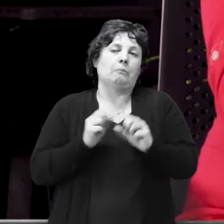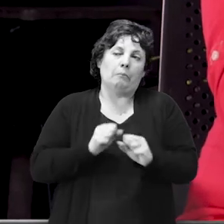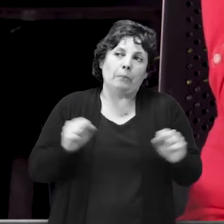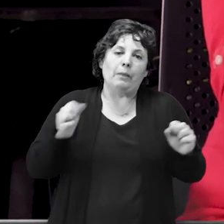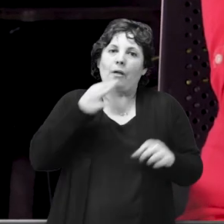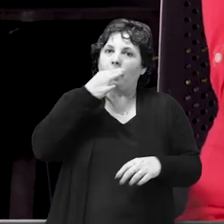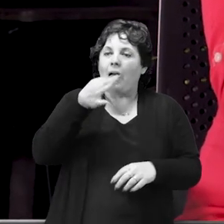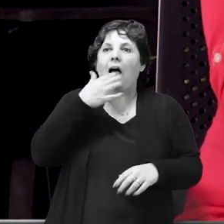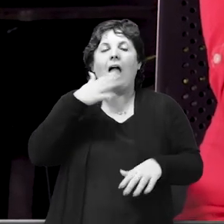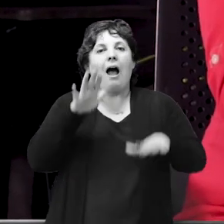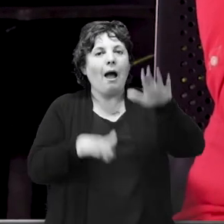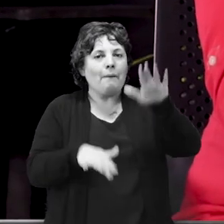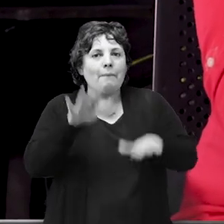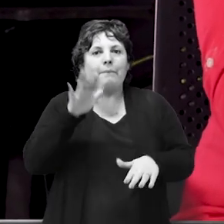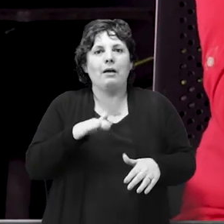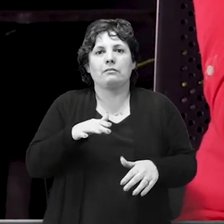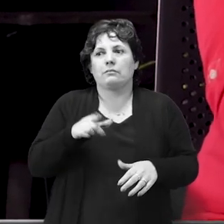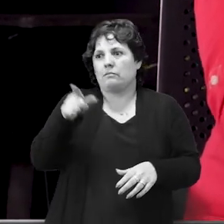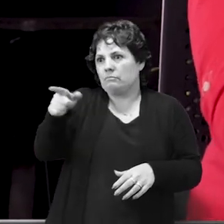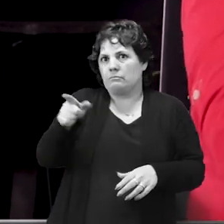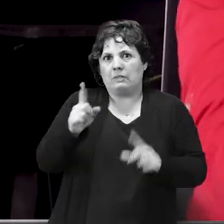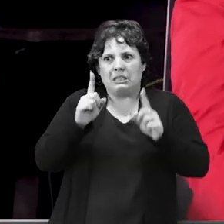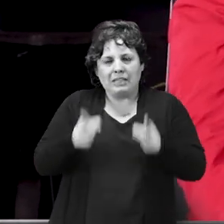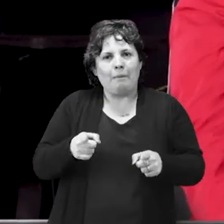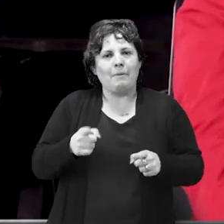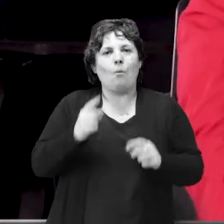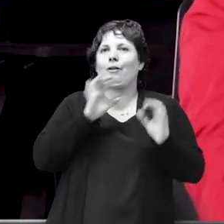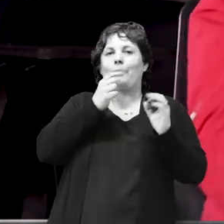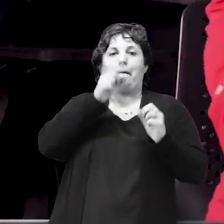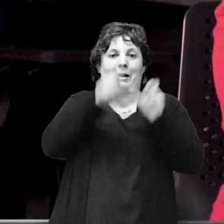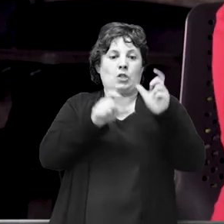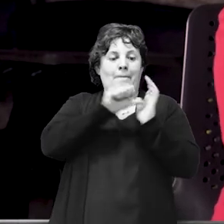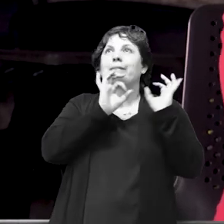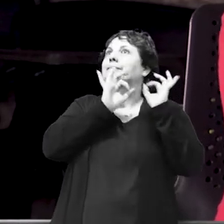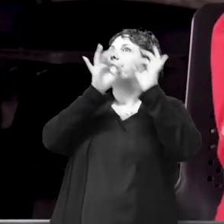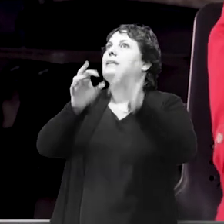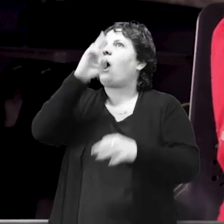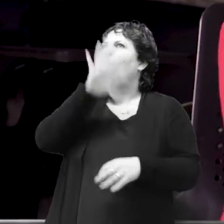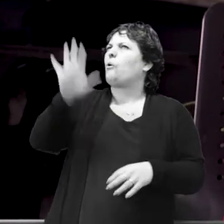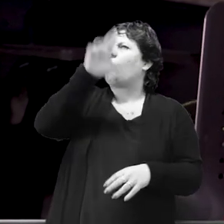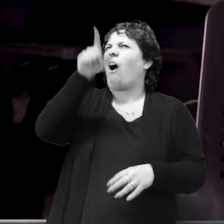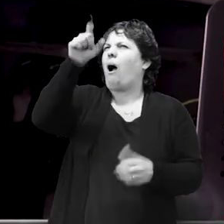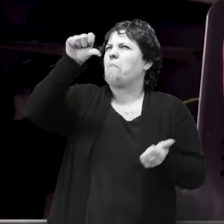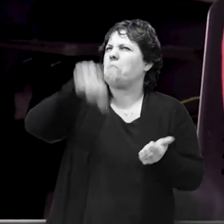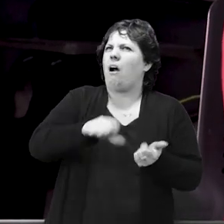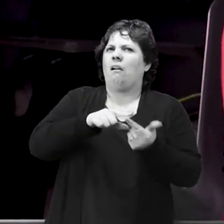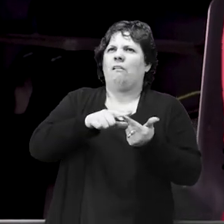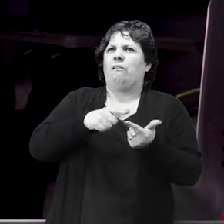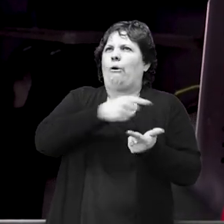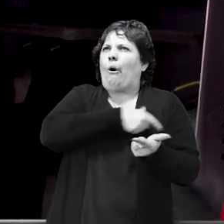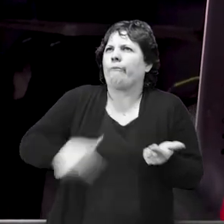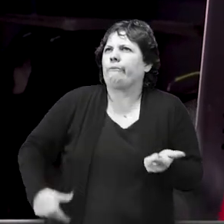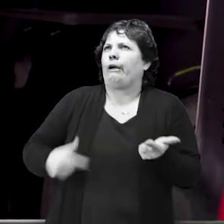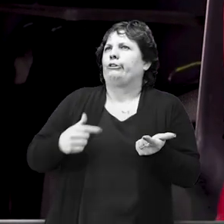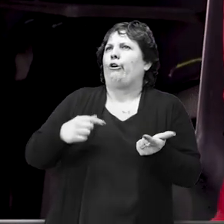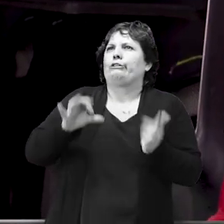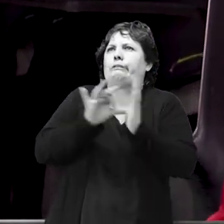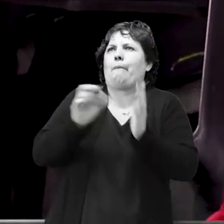A veces los migrantes también son críticos con nuestras organizaciones, con nuestro sistema público